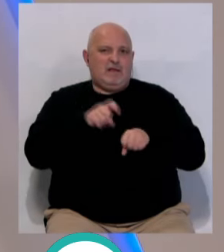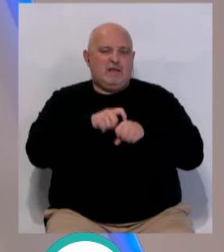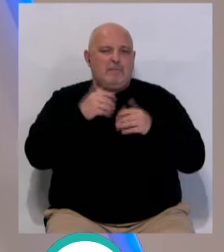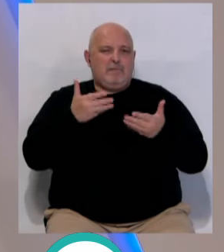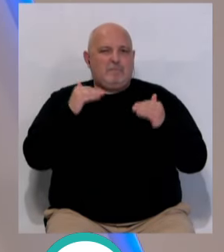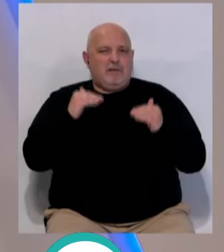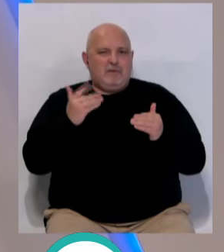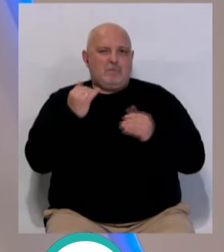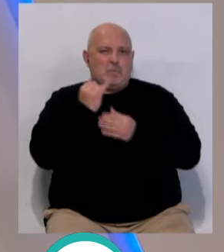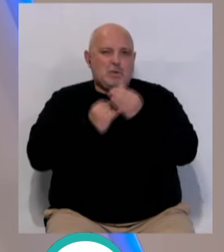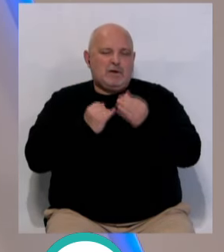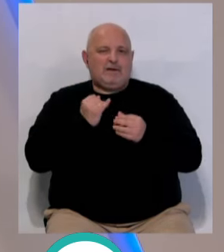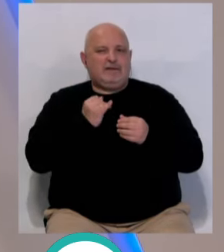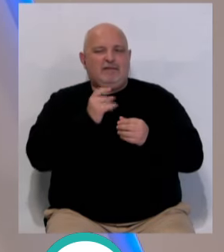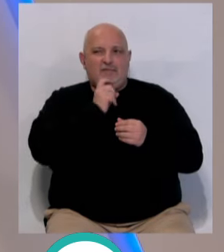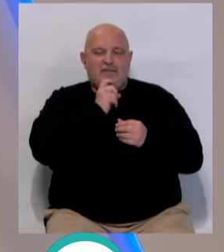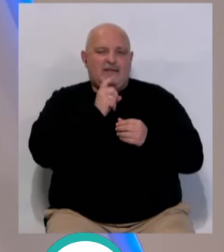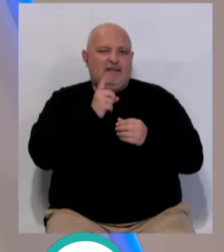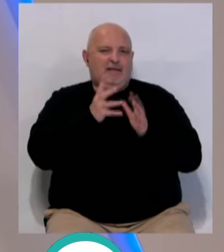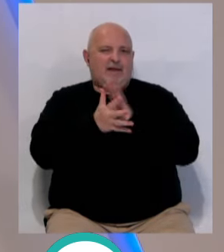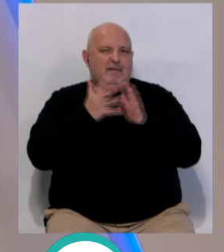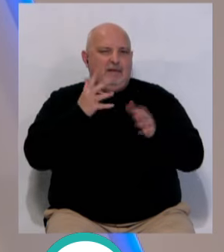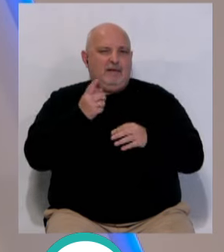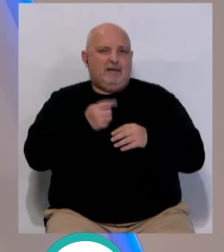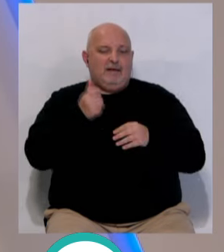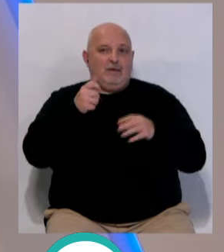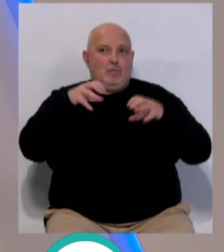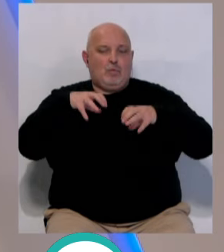un futbolista rapidito que ya en esas condiciones que se puso el terno de juego era muy complicado